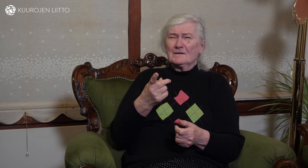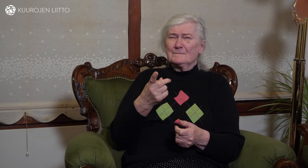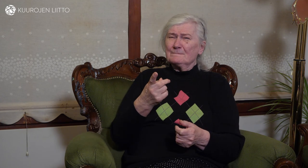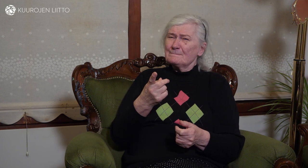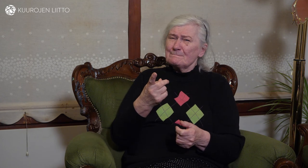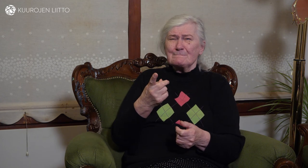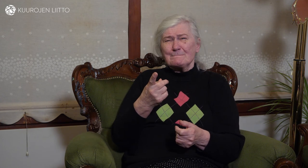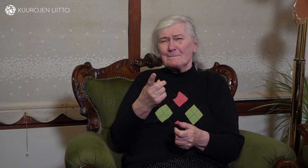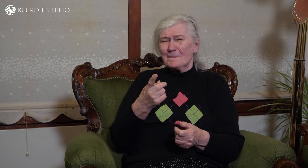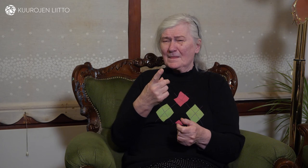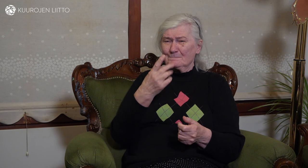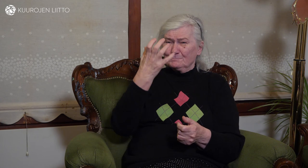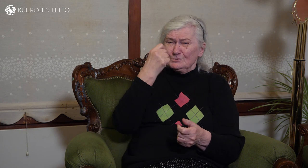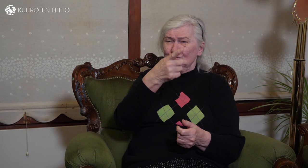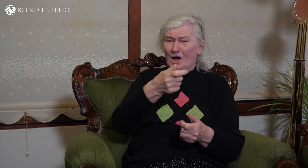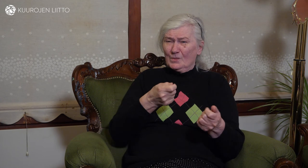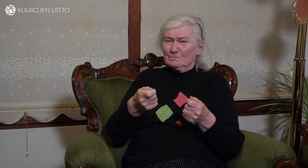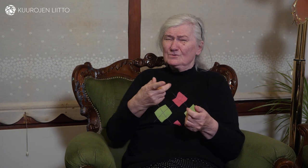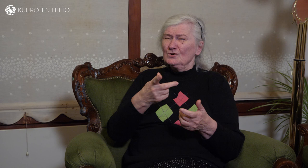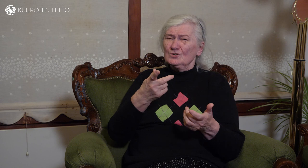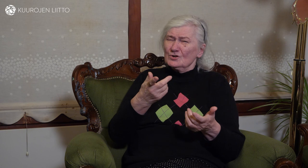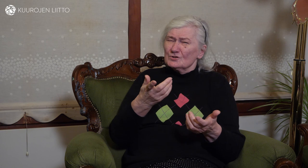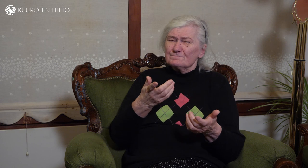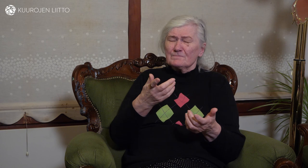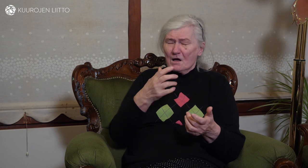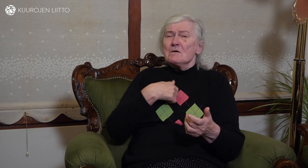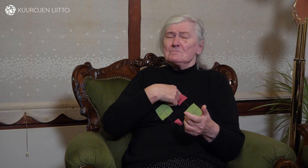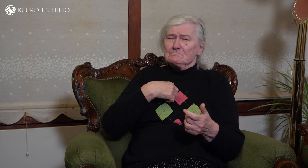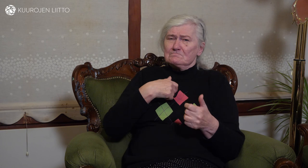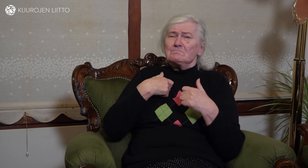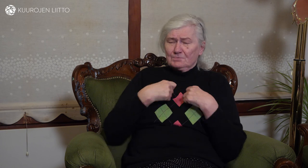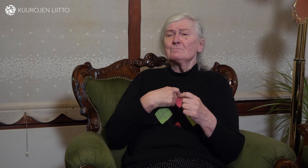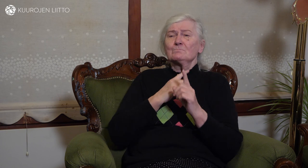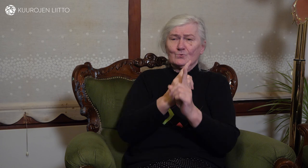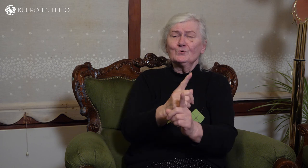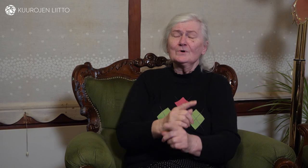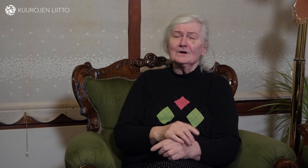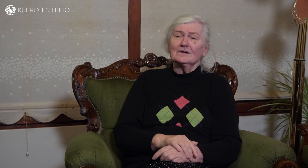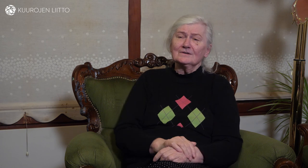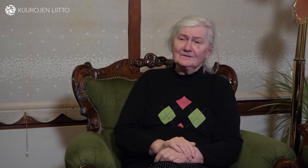Mietin, että pärjääkö hän kuurojen lasten kanssa. Siitä syttyi kiinnostukseni ja lähdin mukaan.